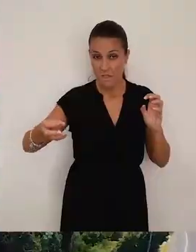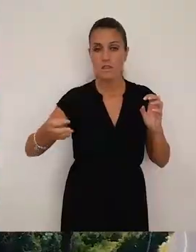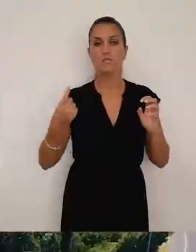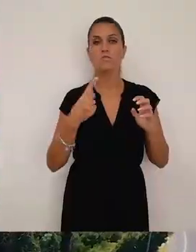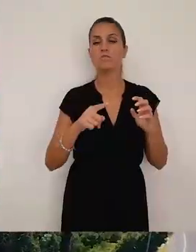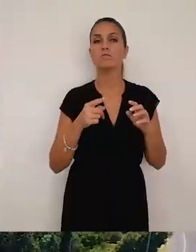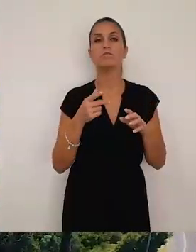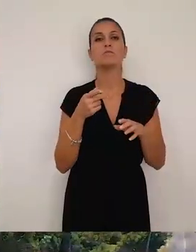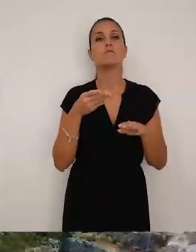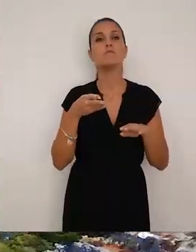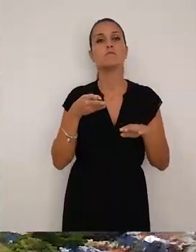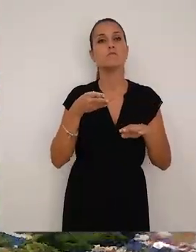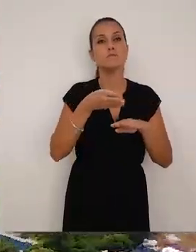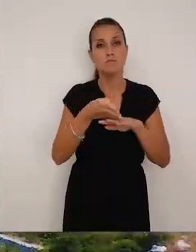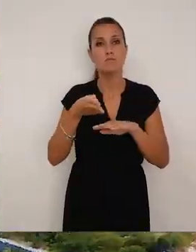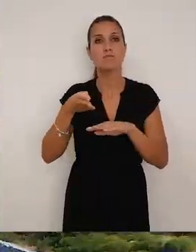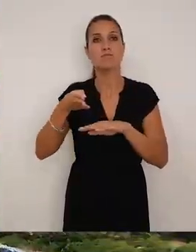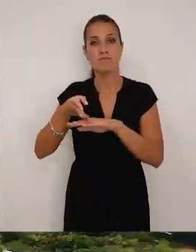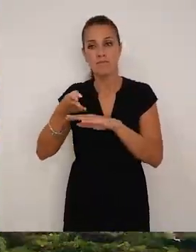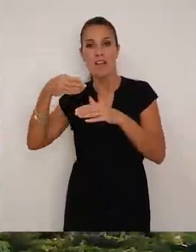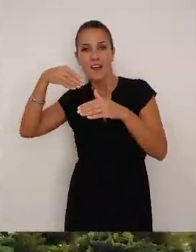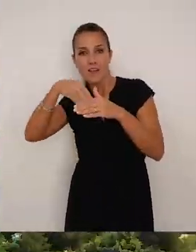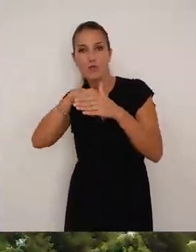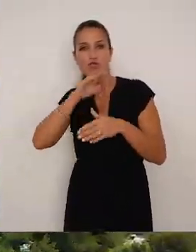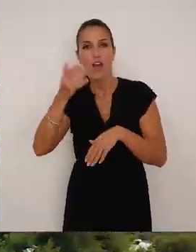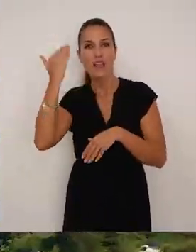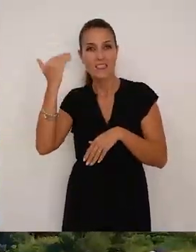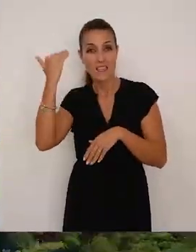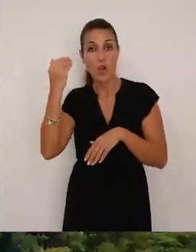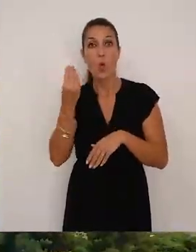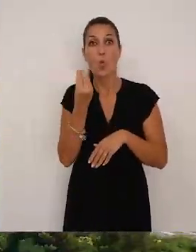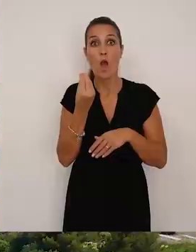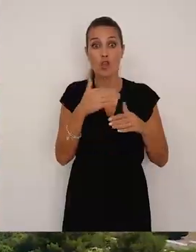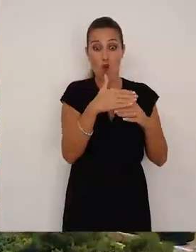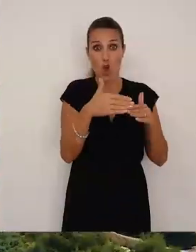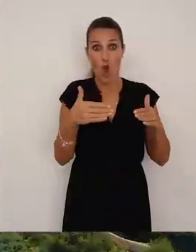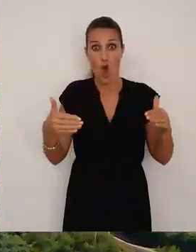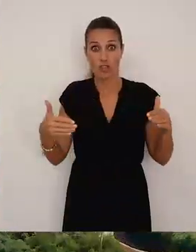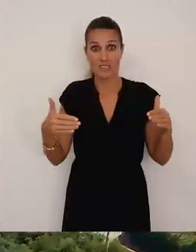impervi da raggiungere e utilizzati come insediamenti e rifugi di sicurezza, quando la costa divenne